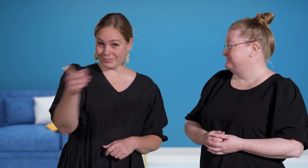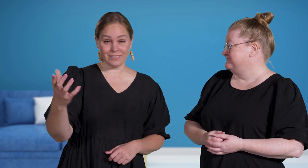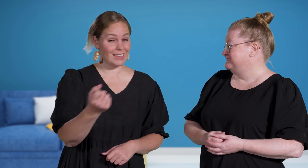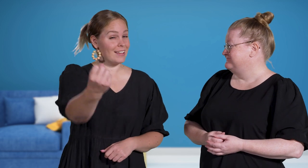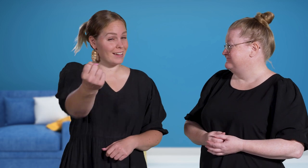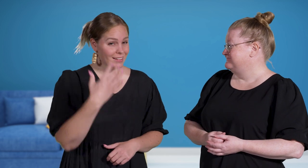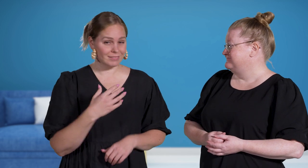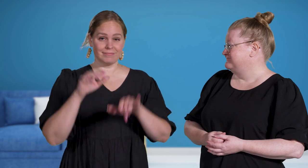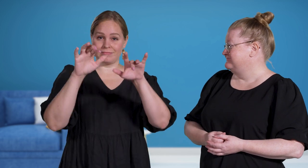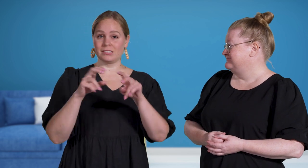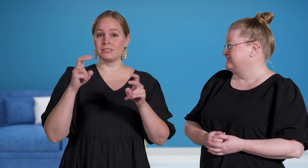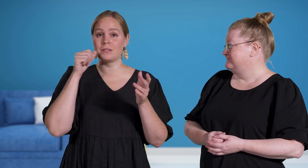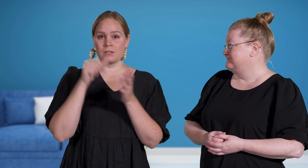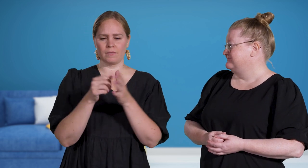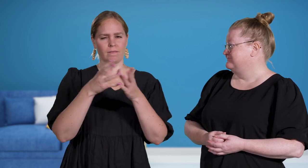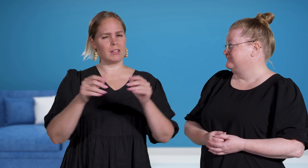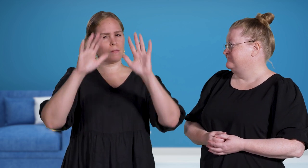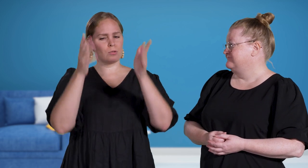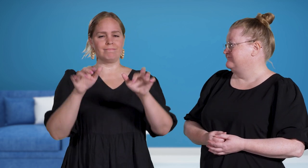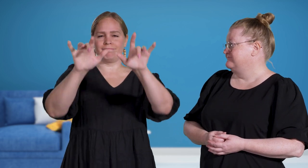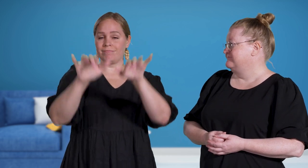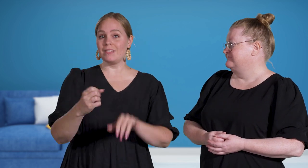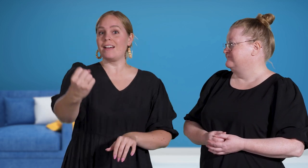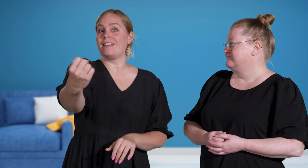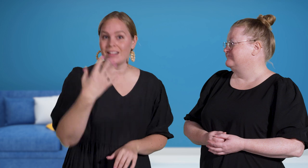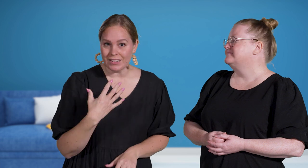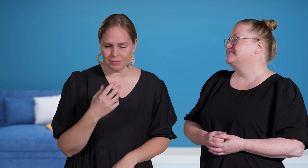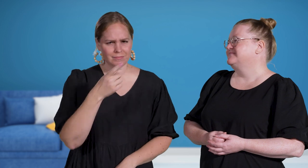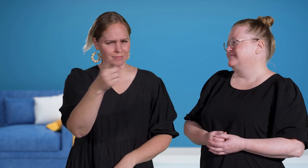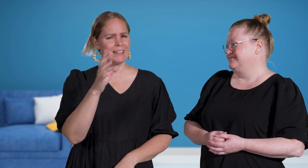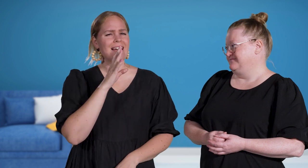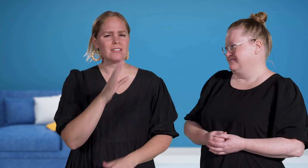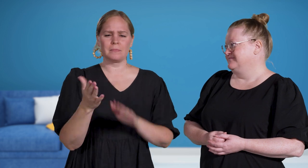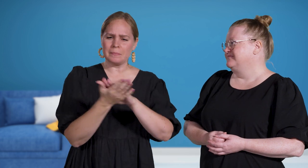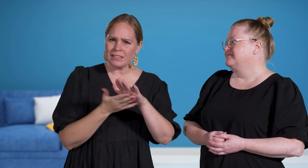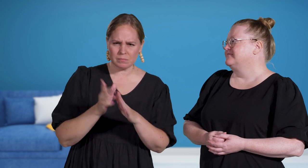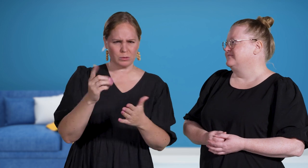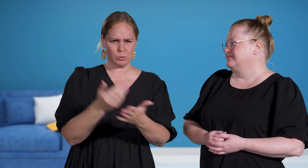Voit lähettää vapaamuotoisen sähköpostin ja kertoa perustelusi, -